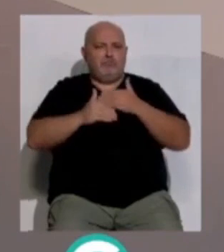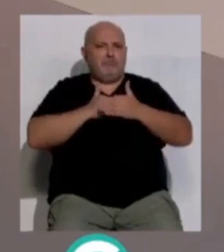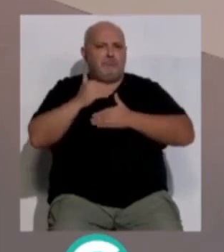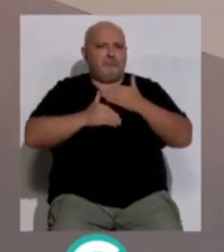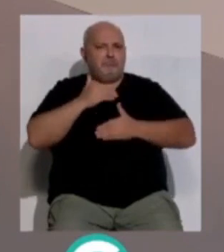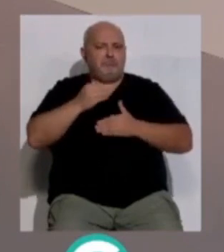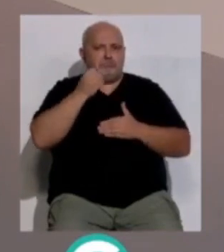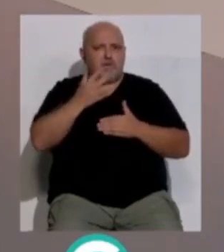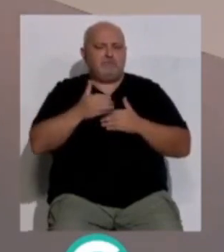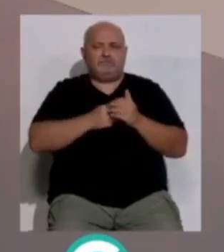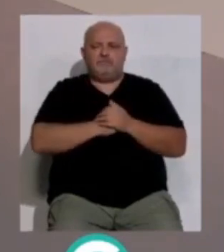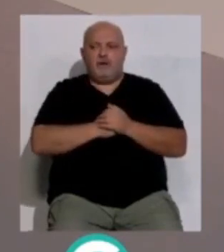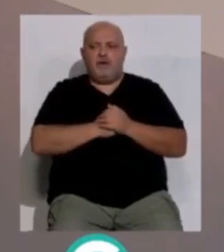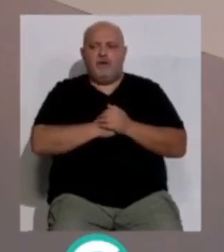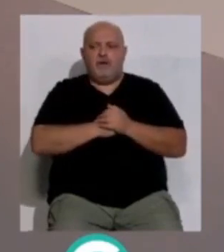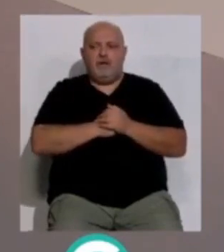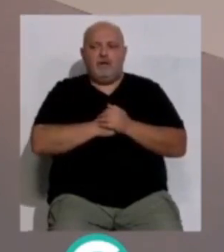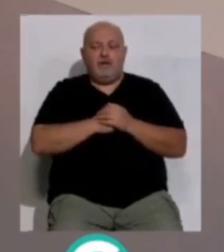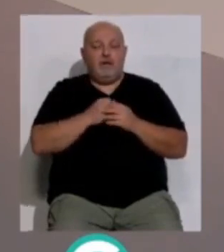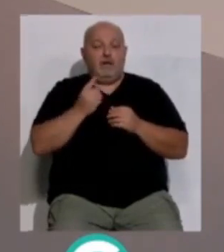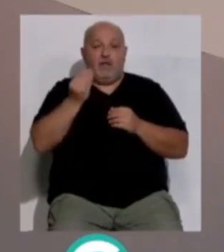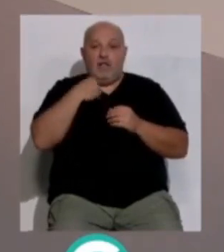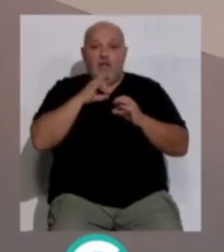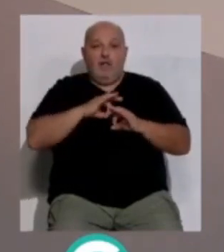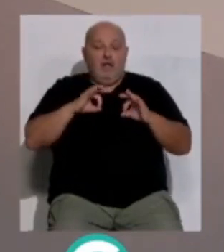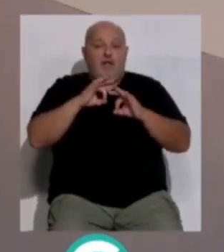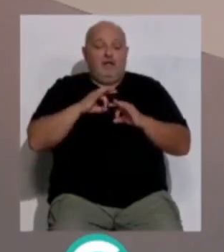muy buen ritmo y para que no se me olvide absolutamente nada como decimos 4 minutos